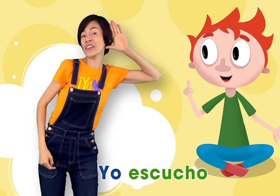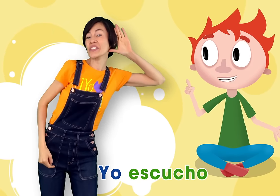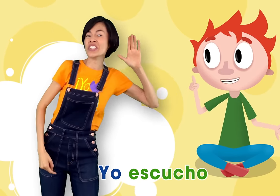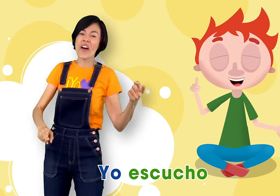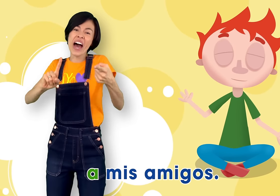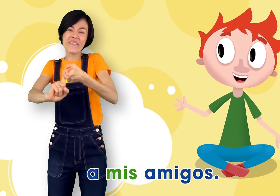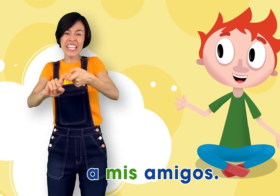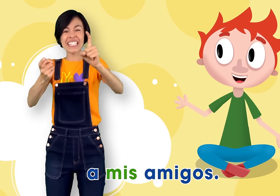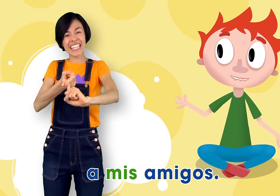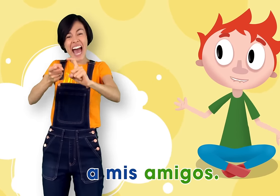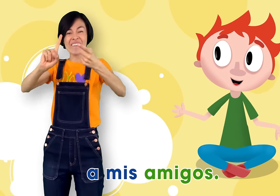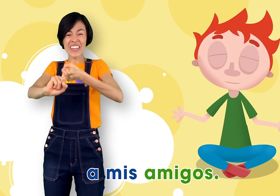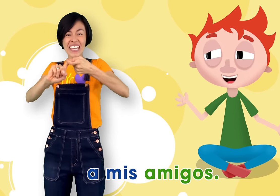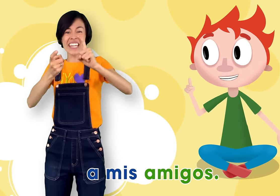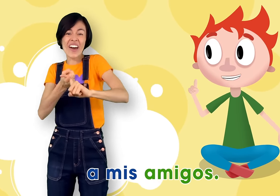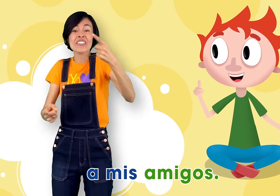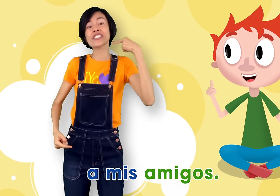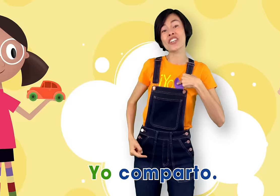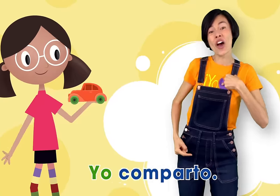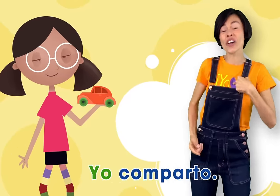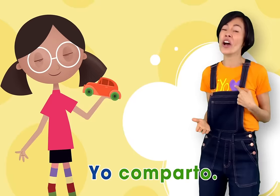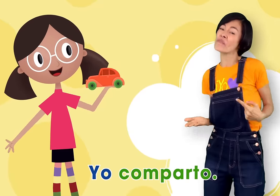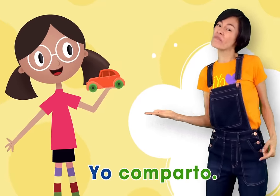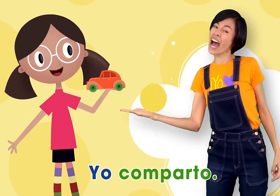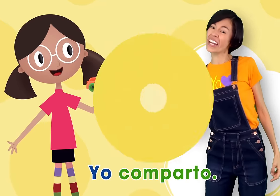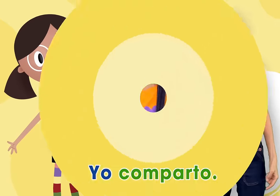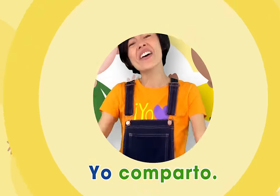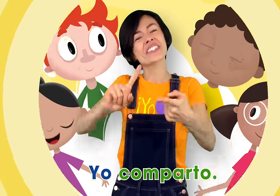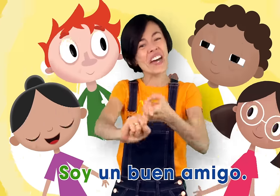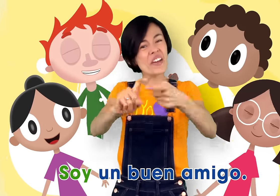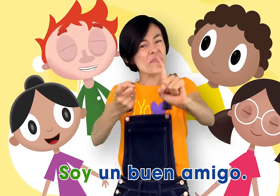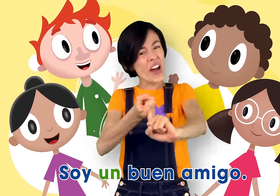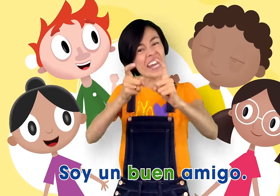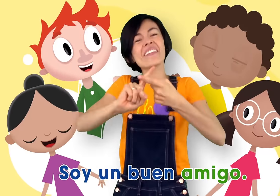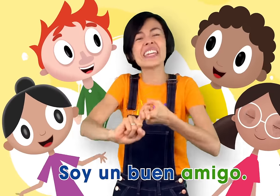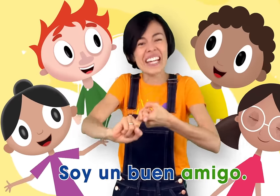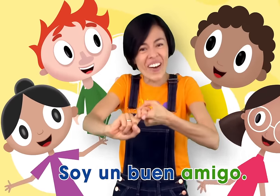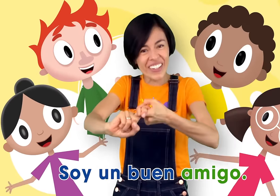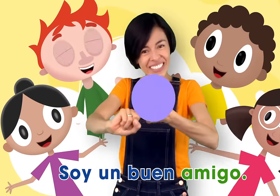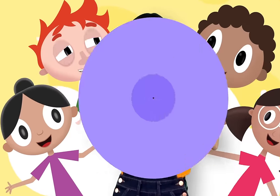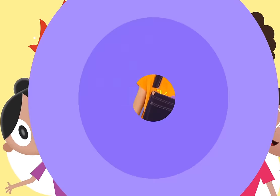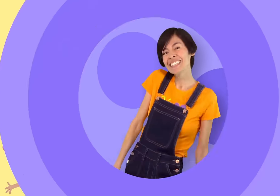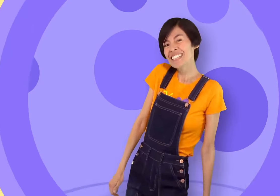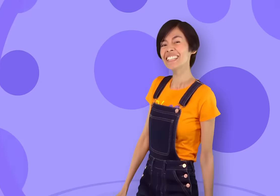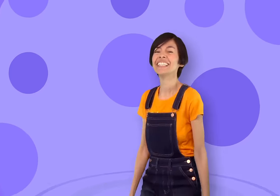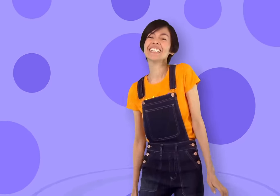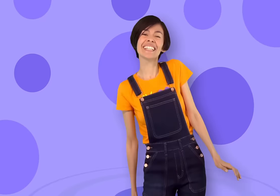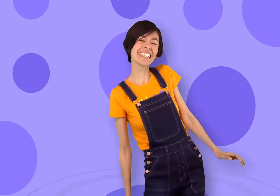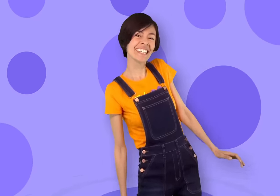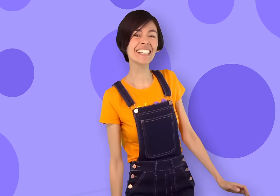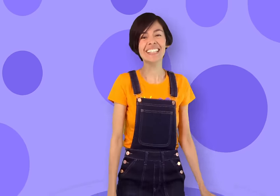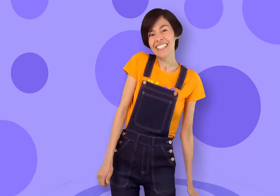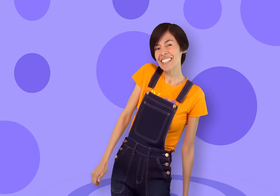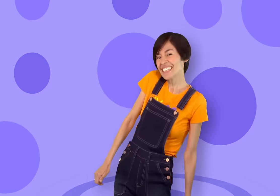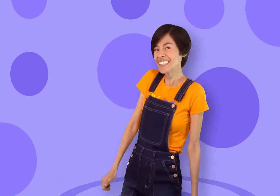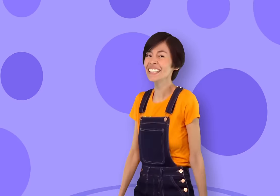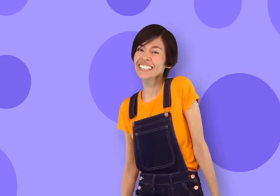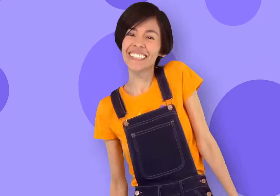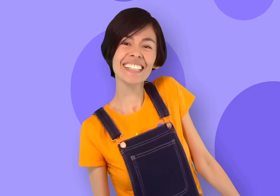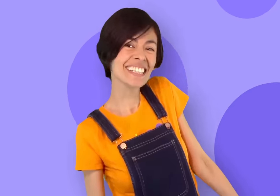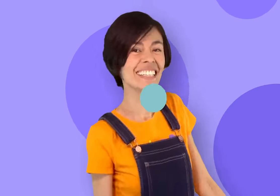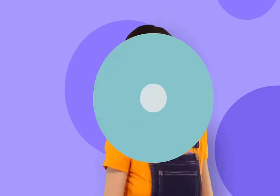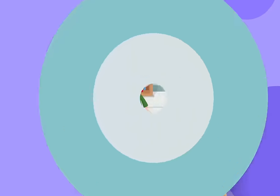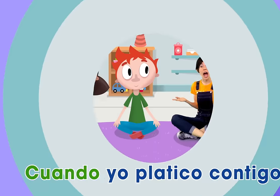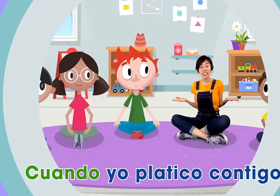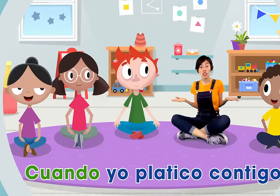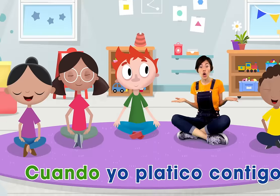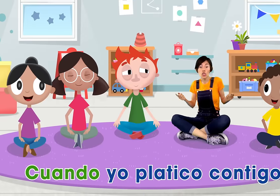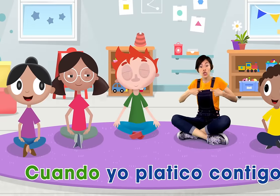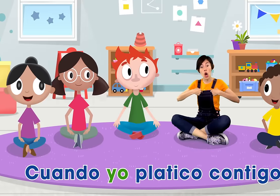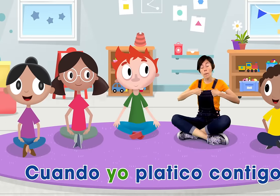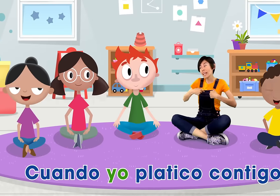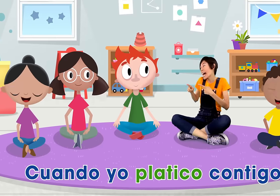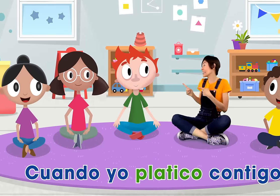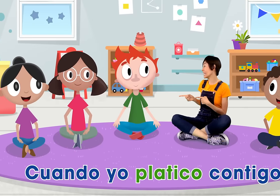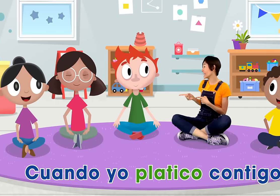Eso hacen los amigos, los amigos de verdad.